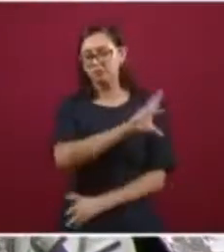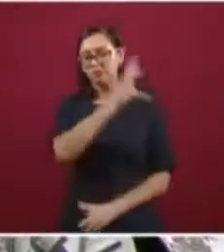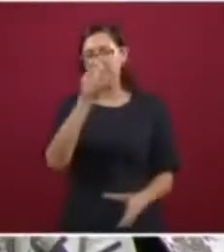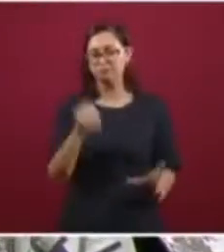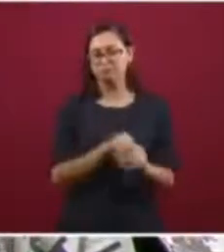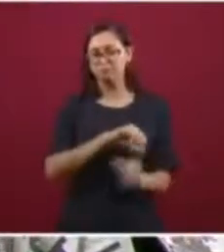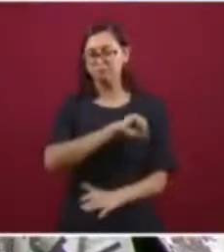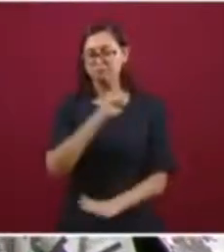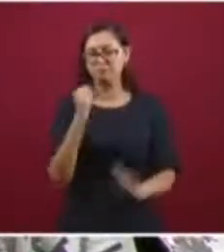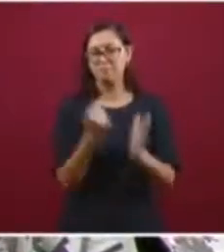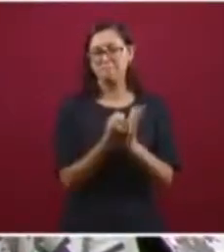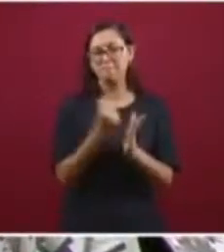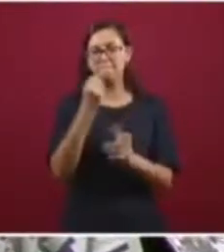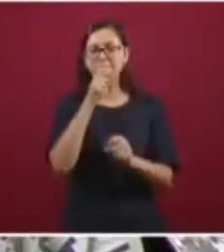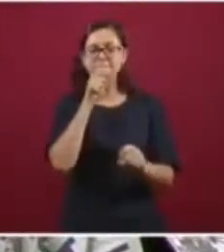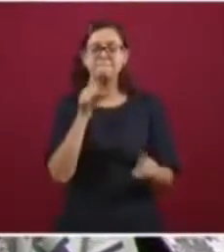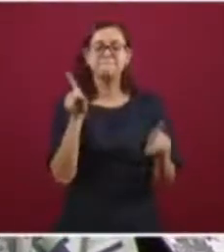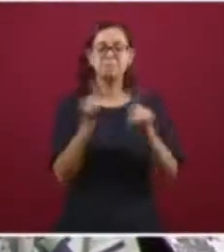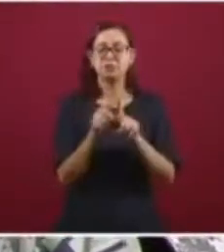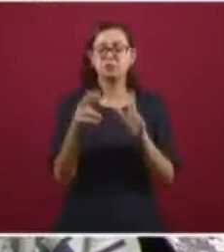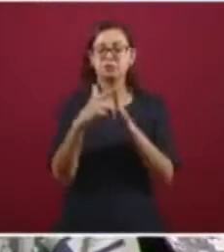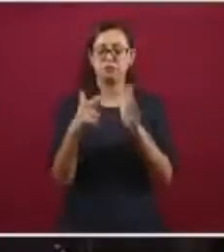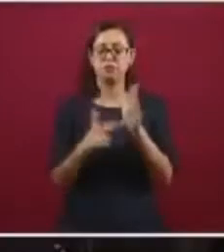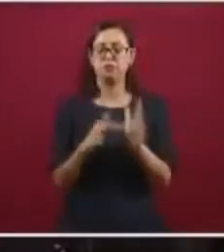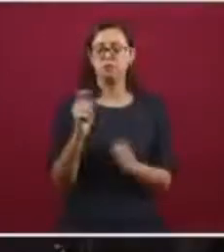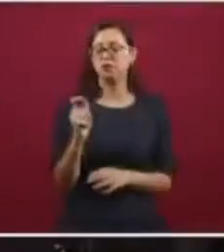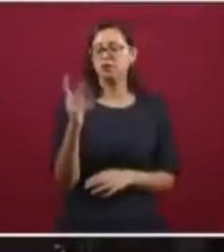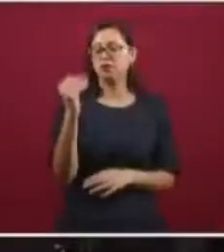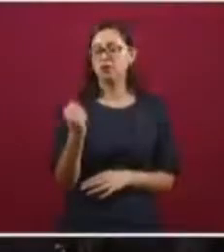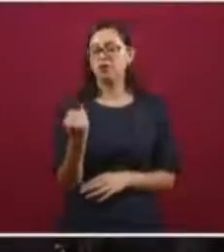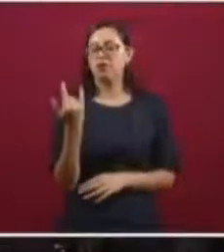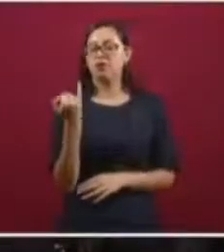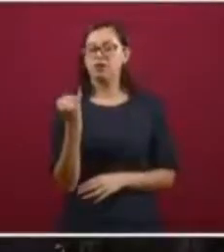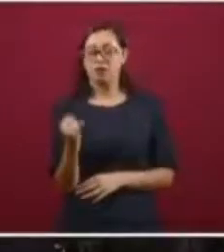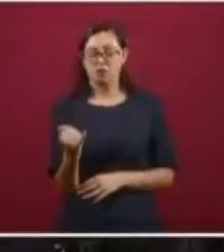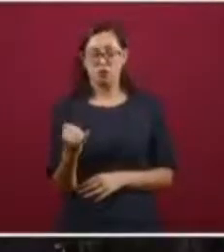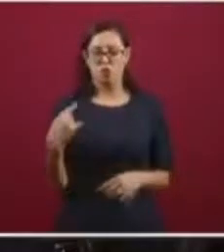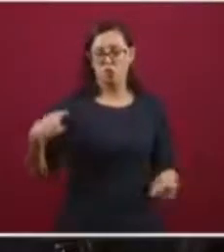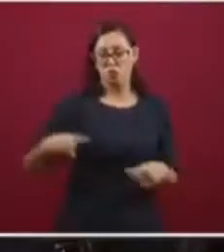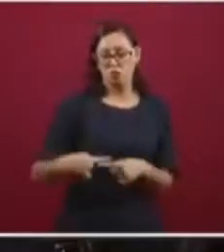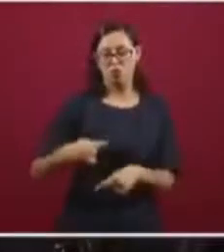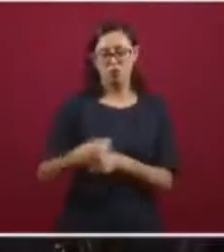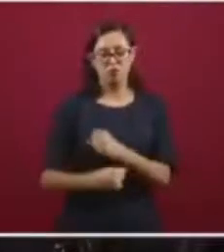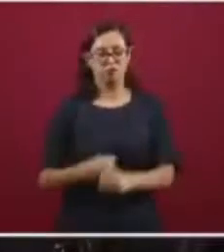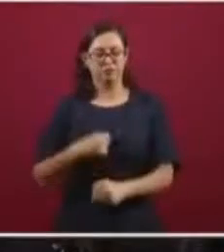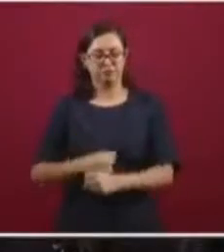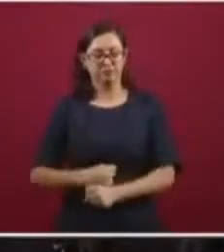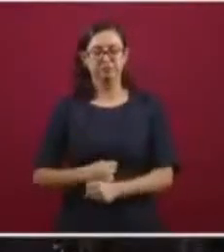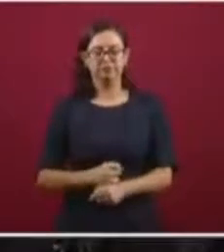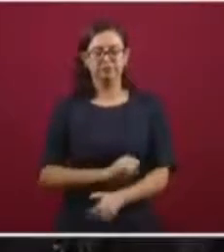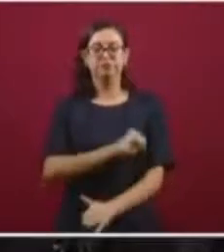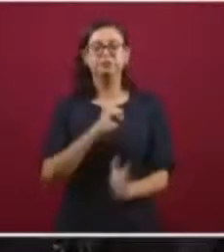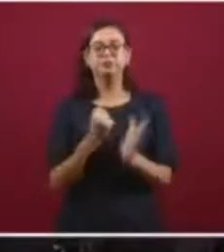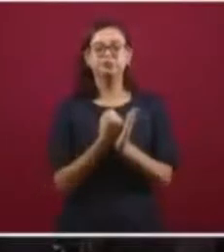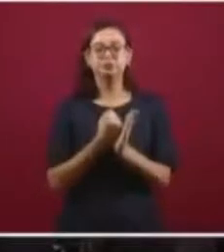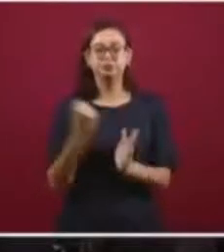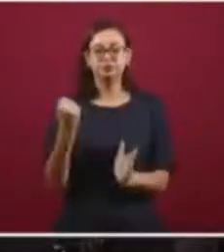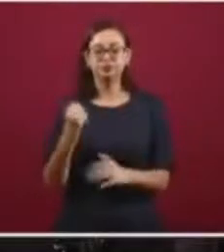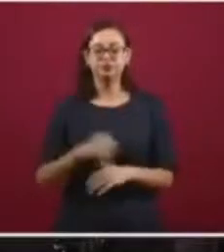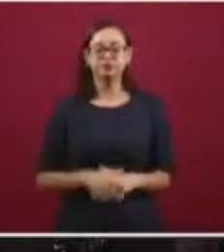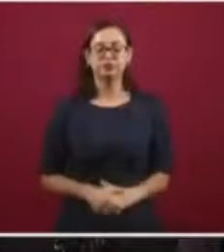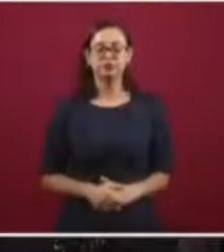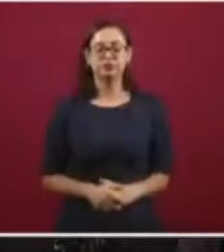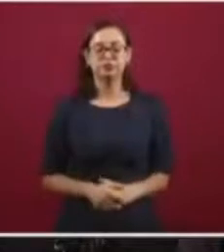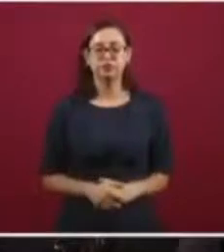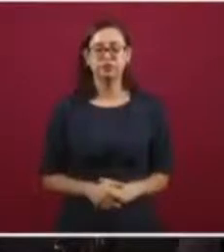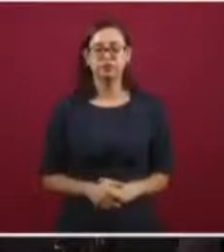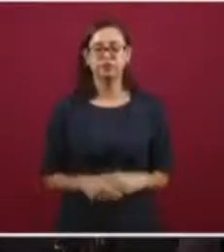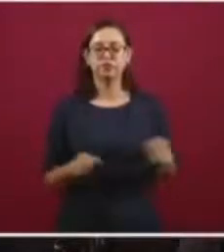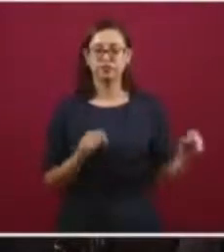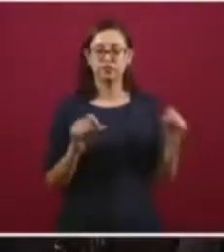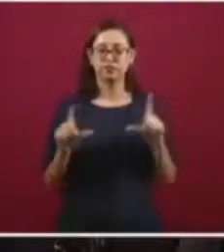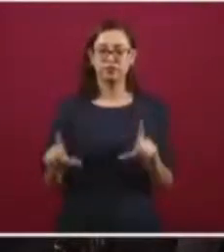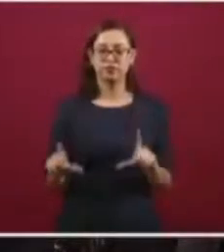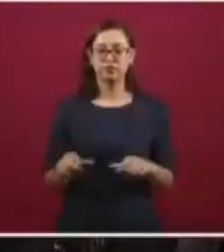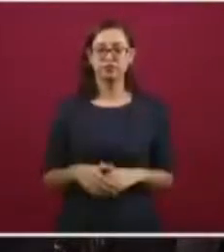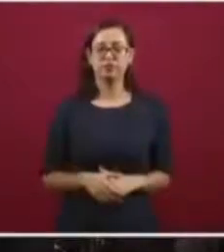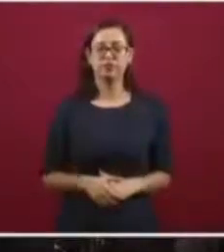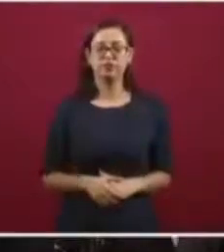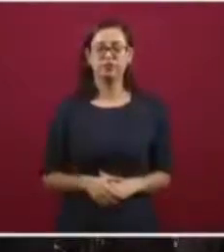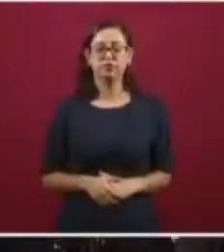Nacional, así como el reglamento el día 29 de junio del presente año.